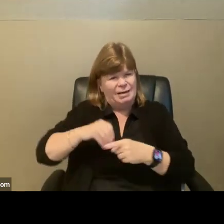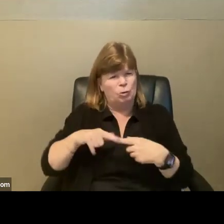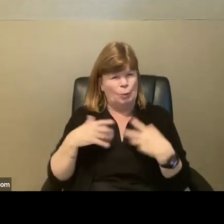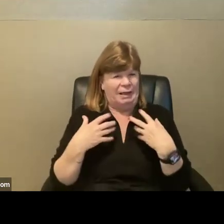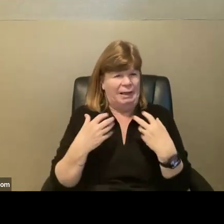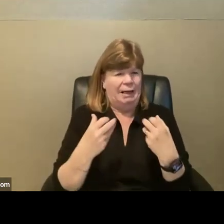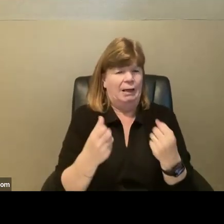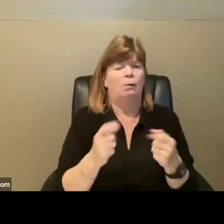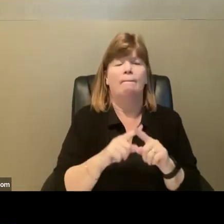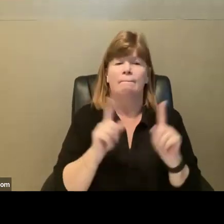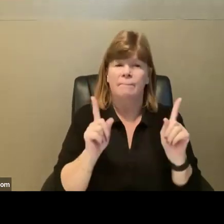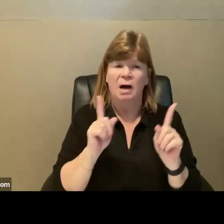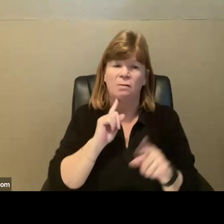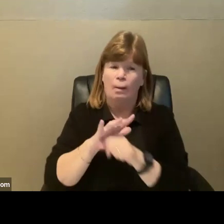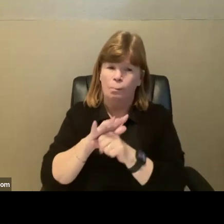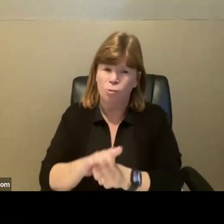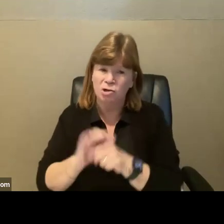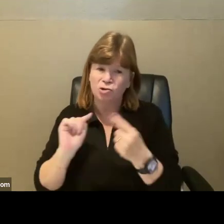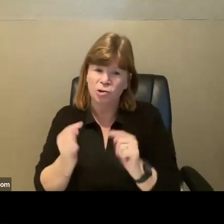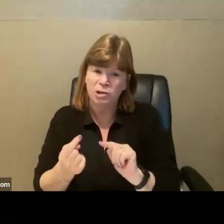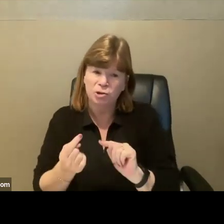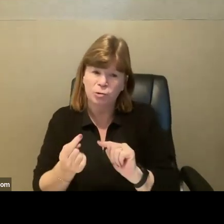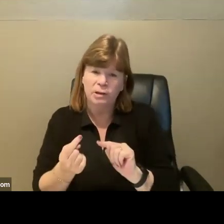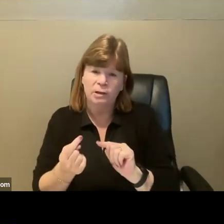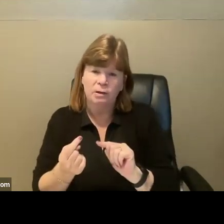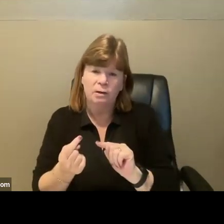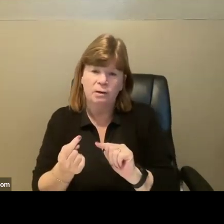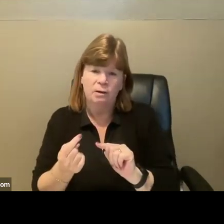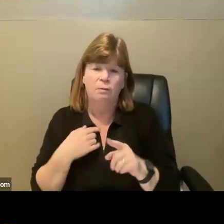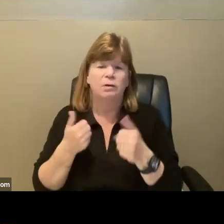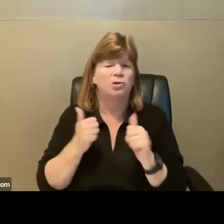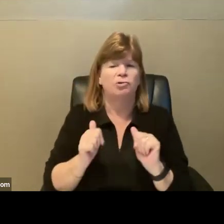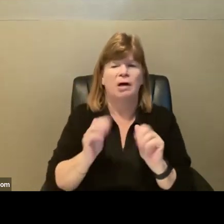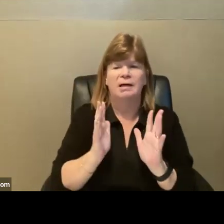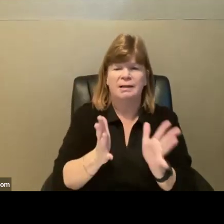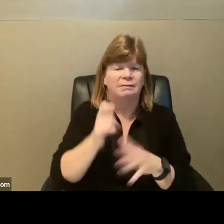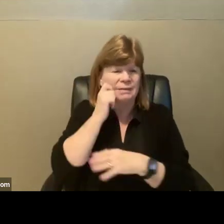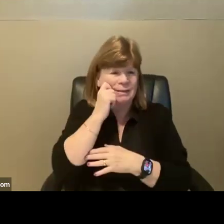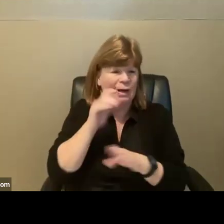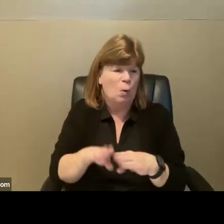Pero en una lesión por presión, siempre intentamos mantener la piel abierta con un apósito.